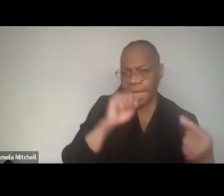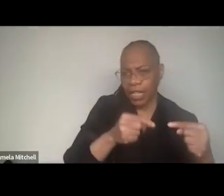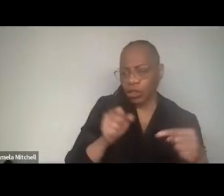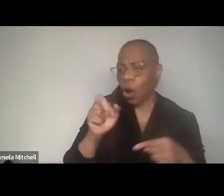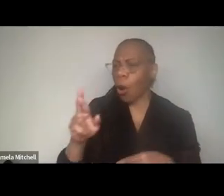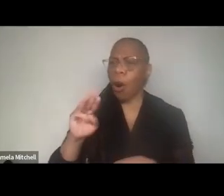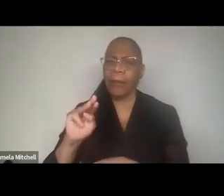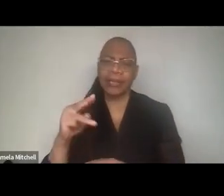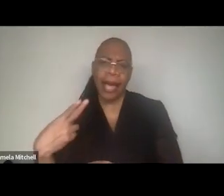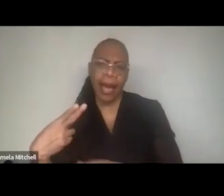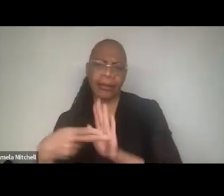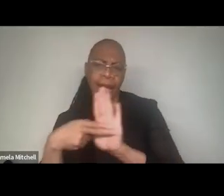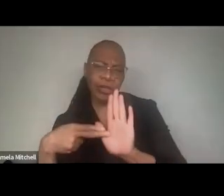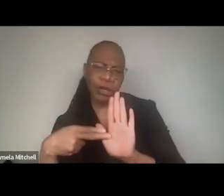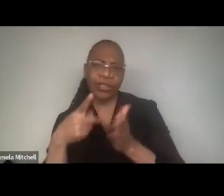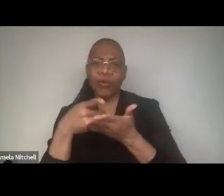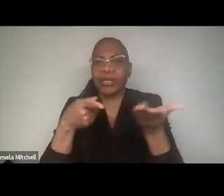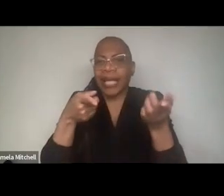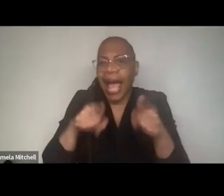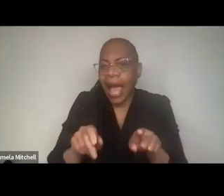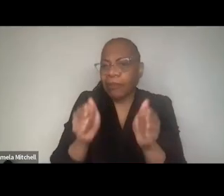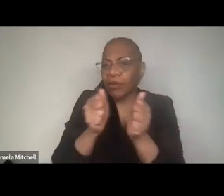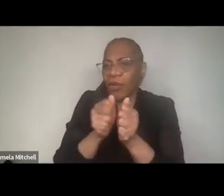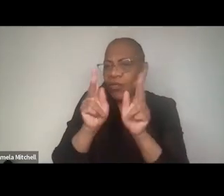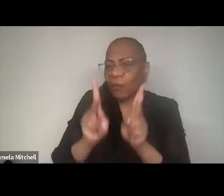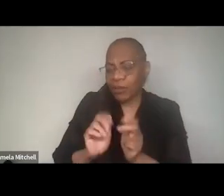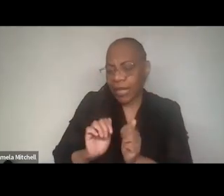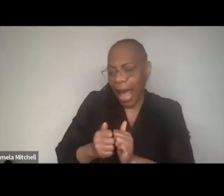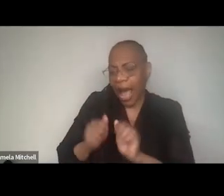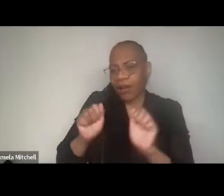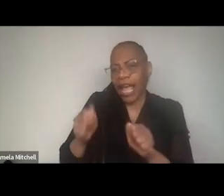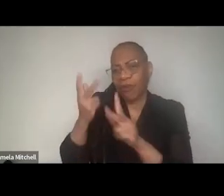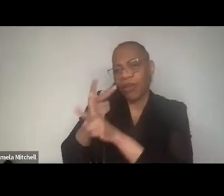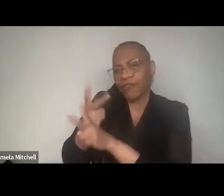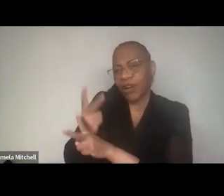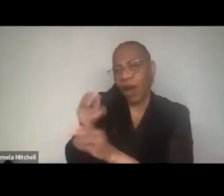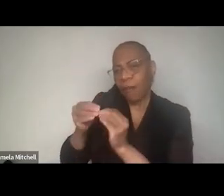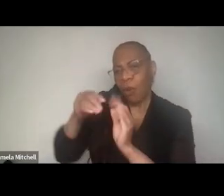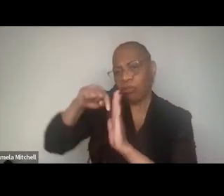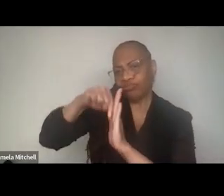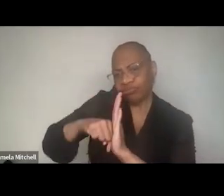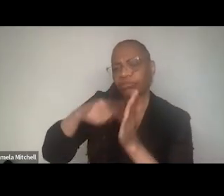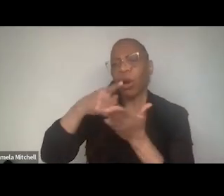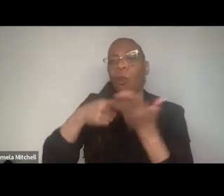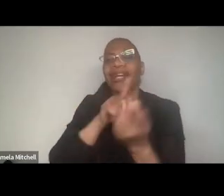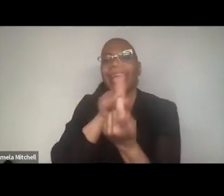qué sucede con la persona, cómo podemos averiguar un poco más a fondo de qué se trata esto. Aquí se enumeran un par